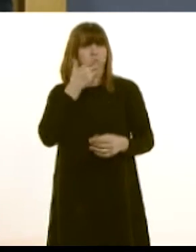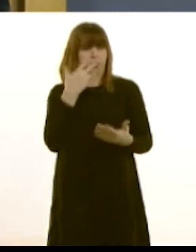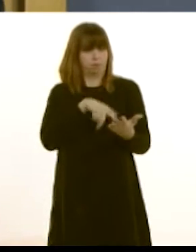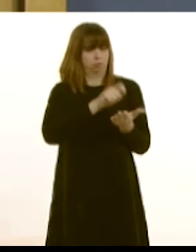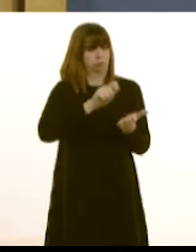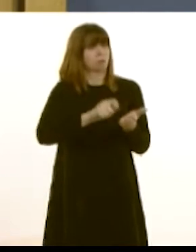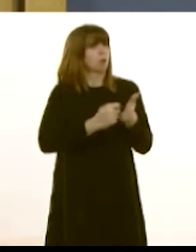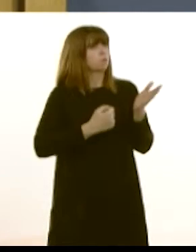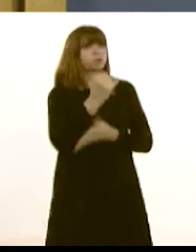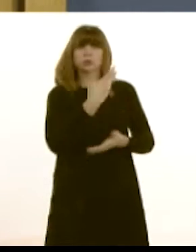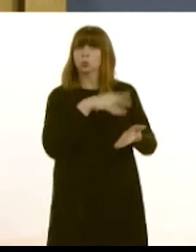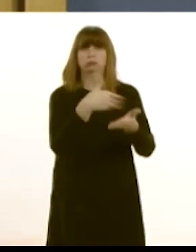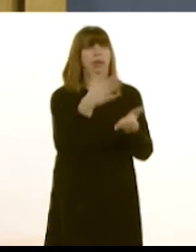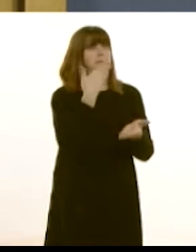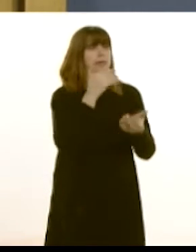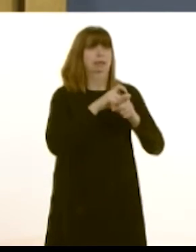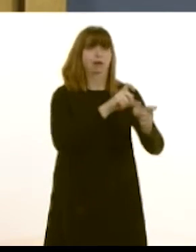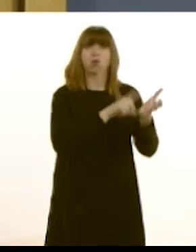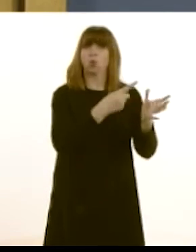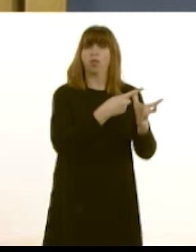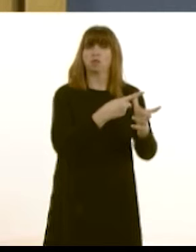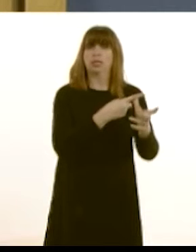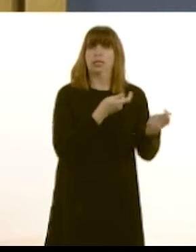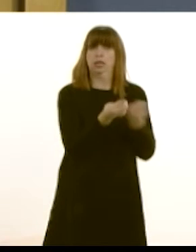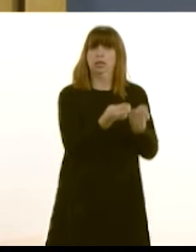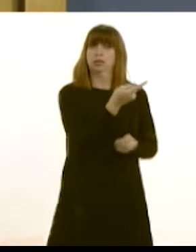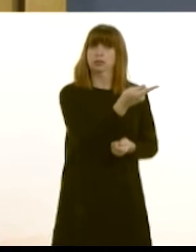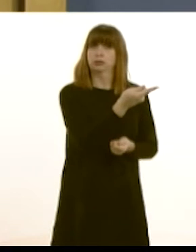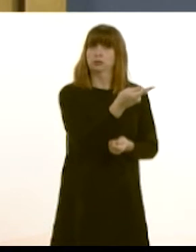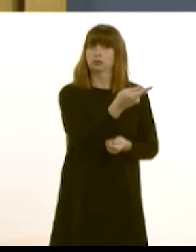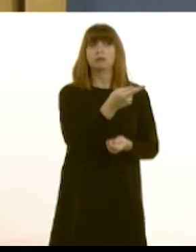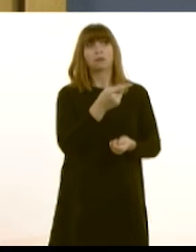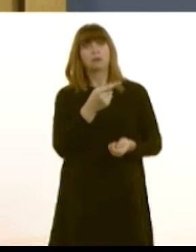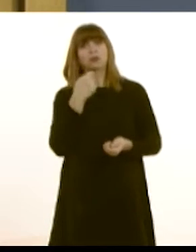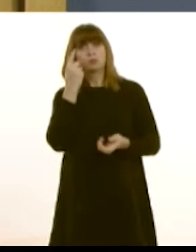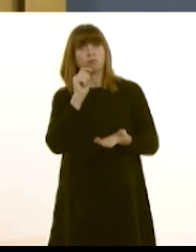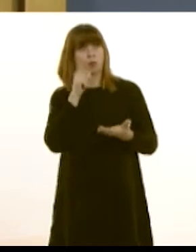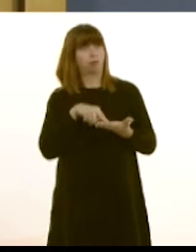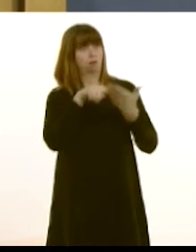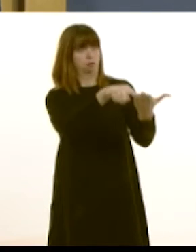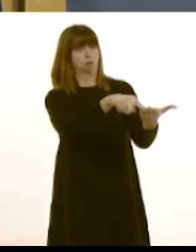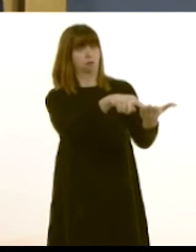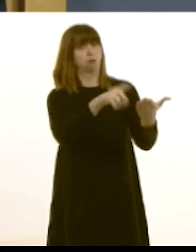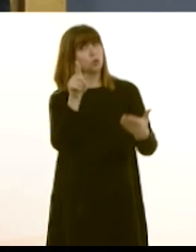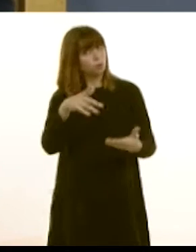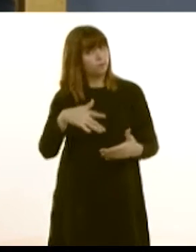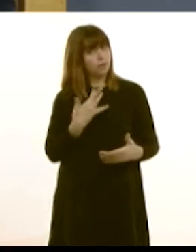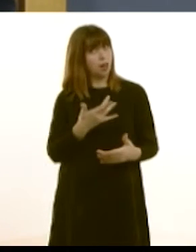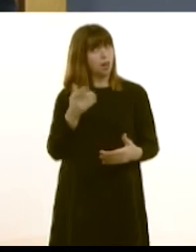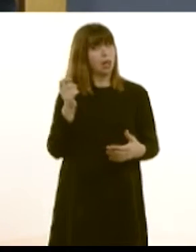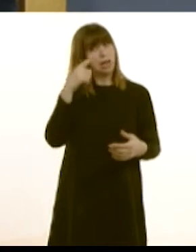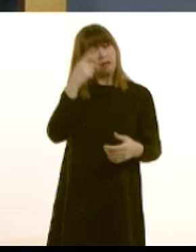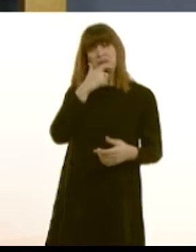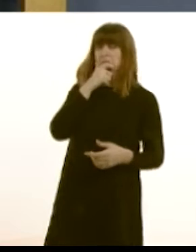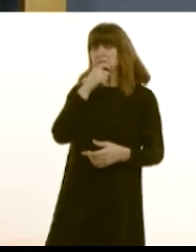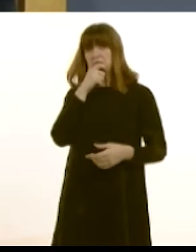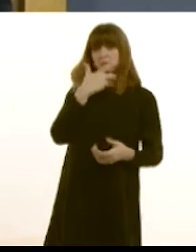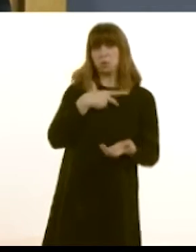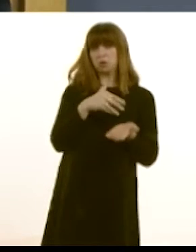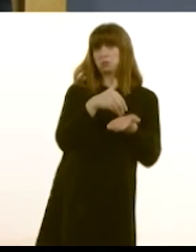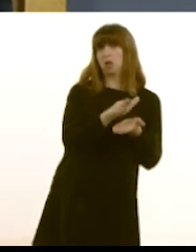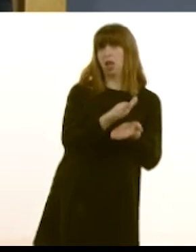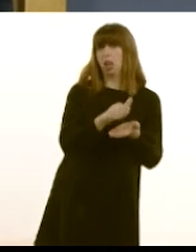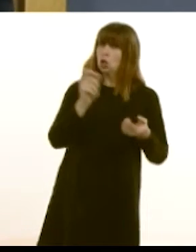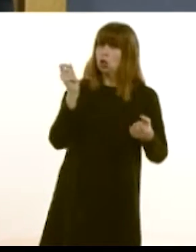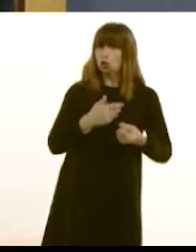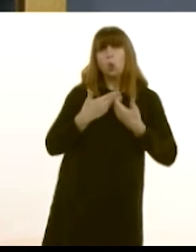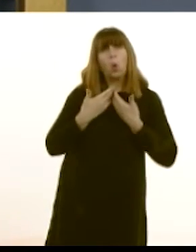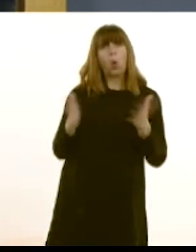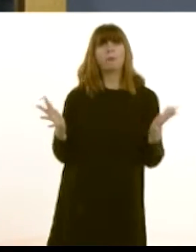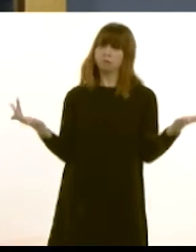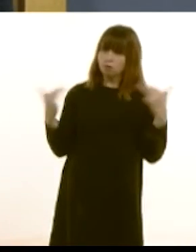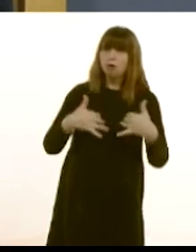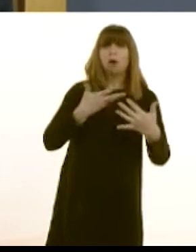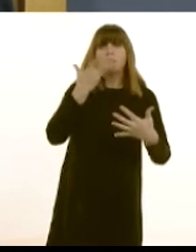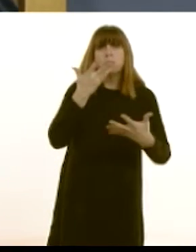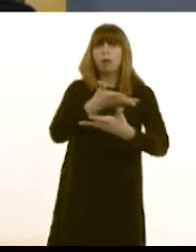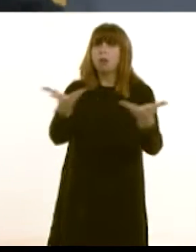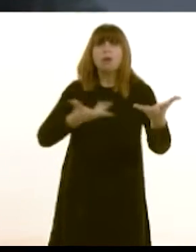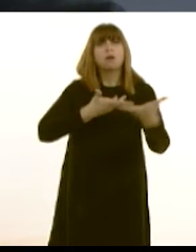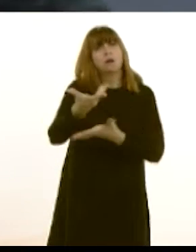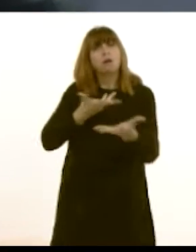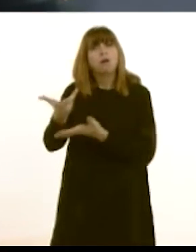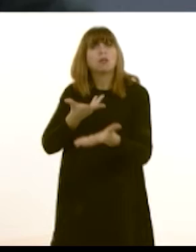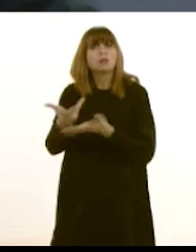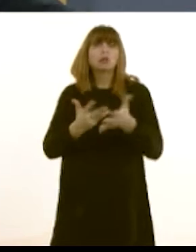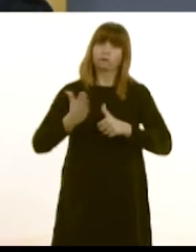parc mewn perchnogaeth gyhoeddus, a fydd yn cael ei chyflwyno iír cyngor sir yfory.